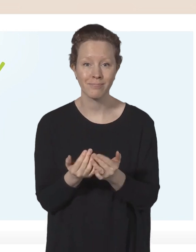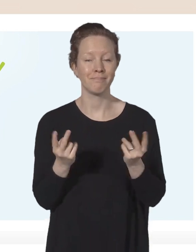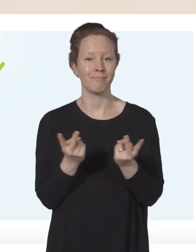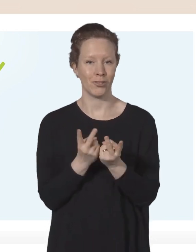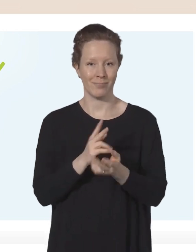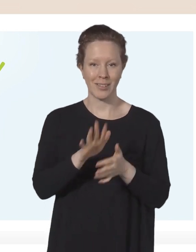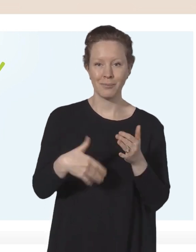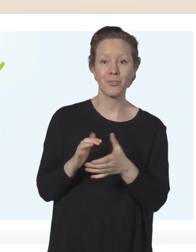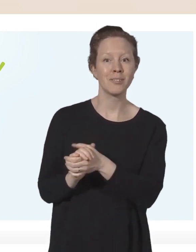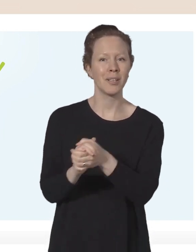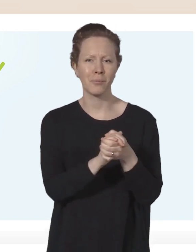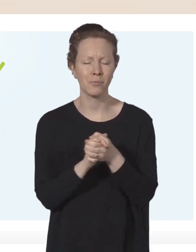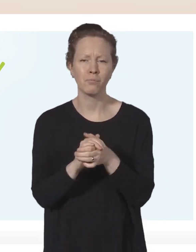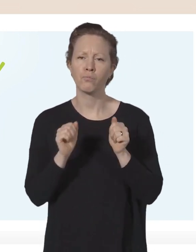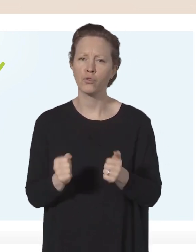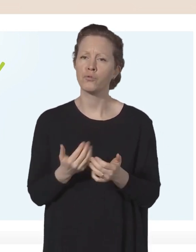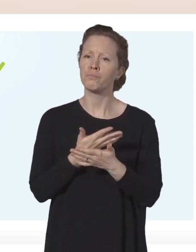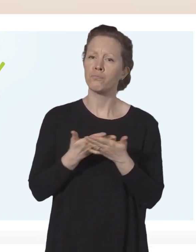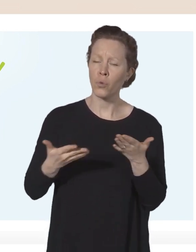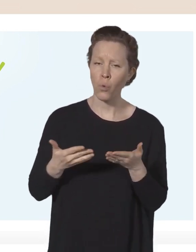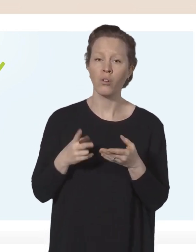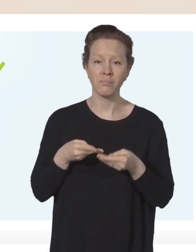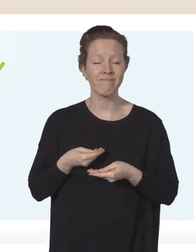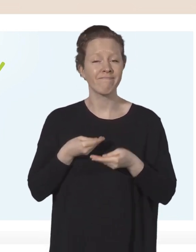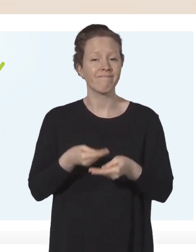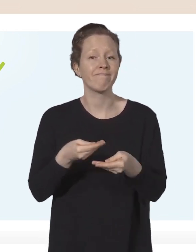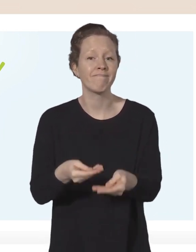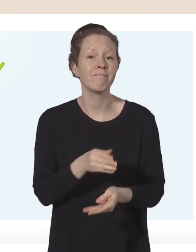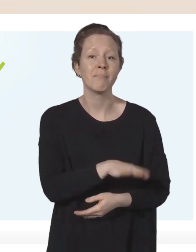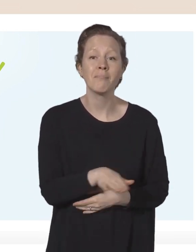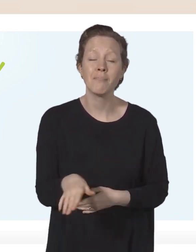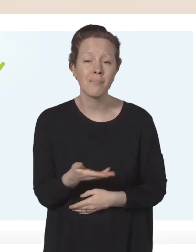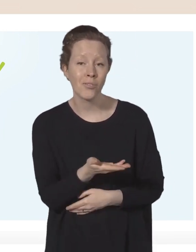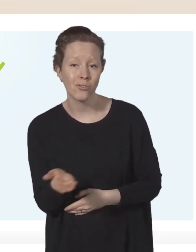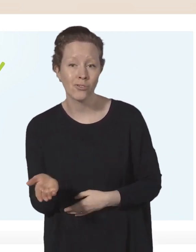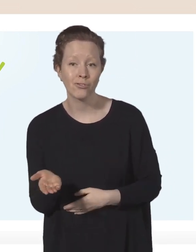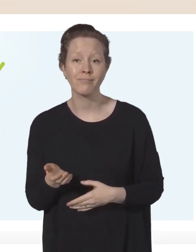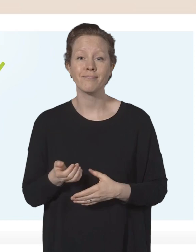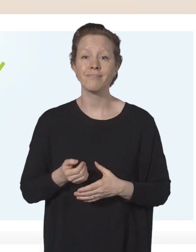måste teckenspråksgemenskapen se till att föra vidare språken till barnen.